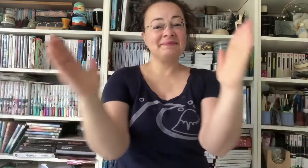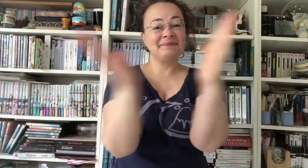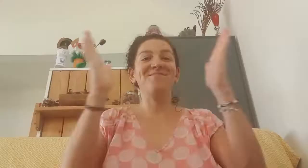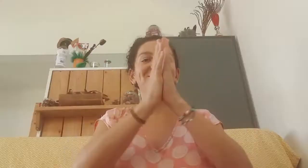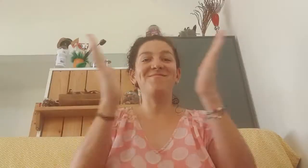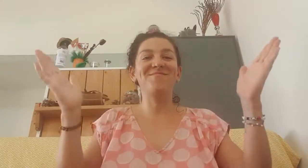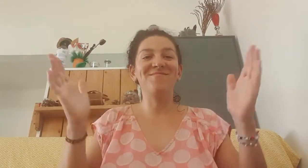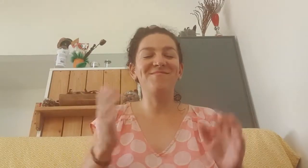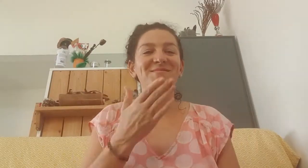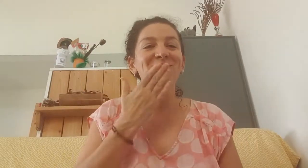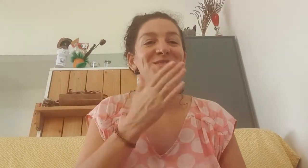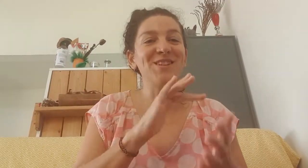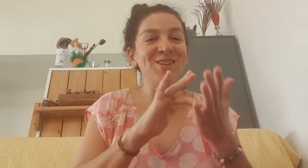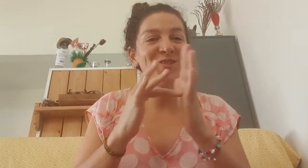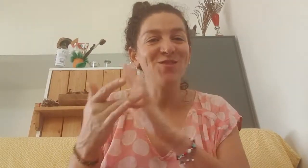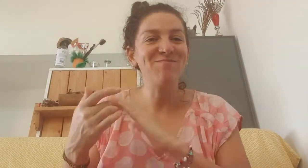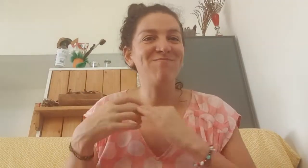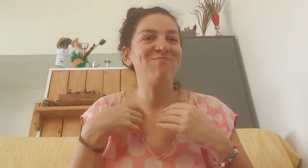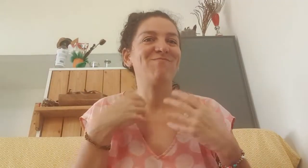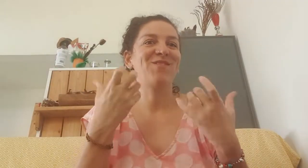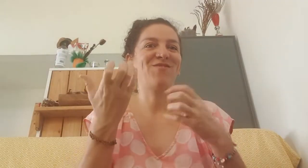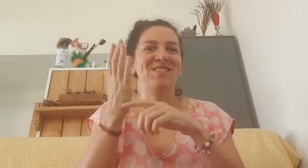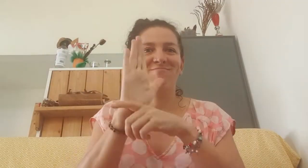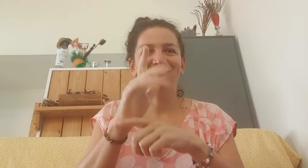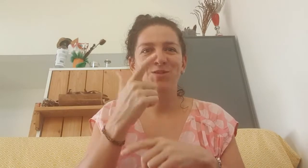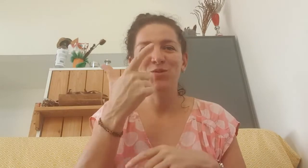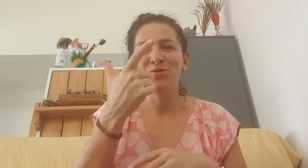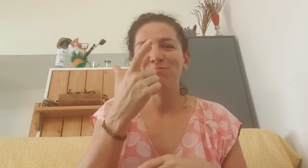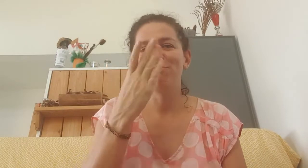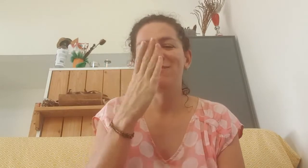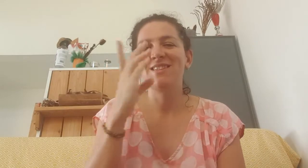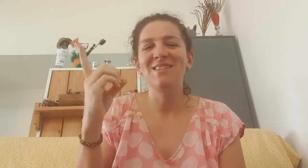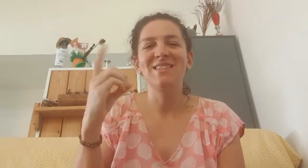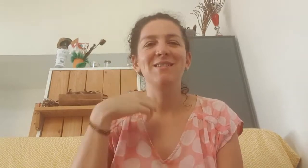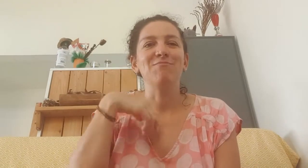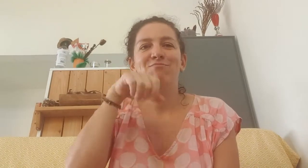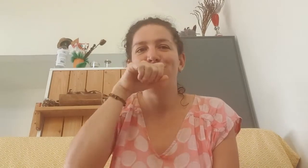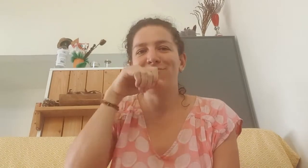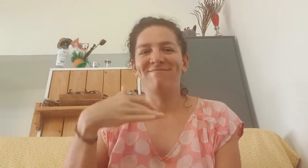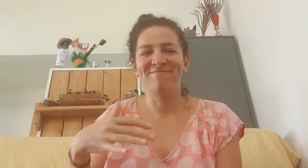*Clap* Bonjour à tous, j'ai envie de vous présenter deux BD que j'adore.